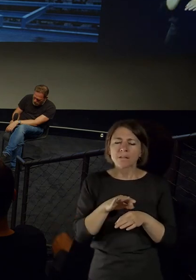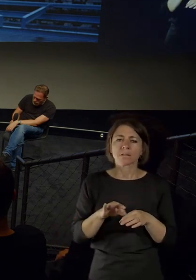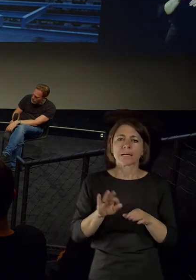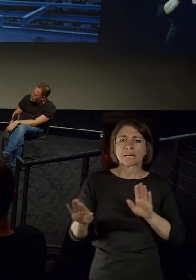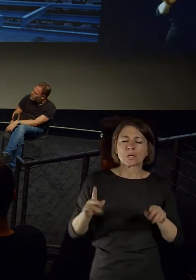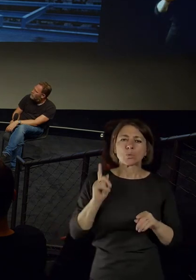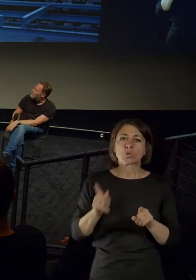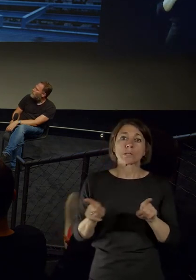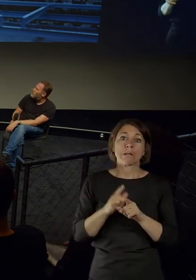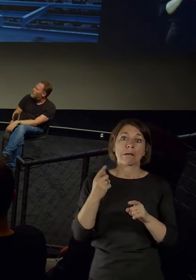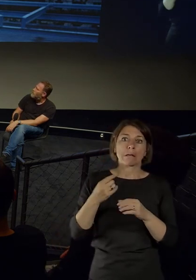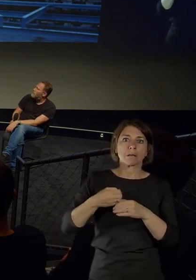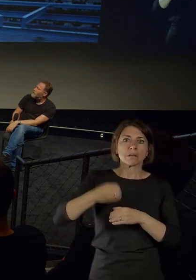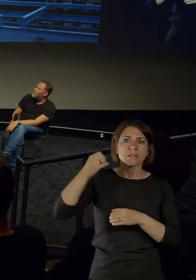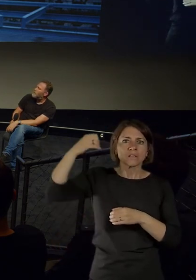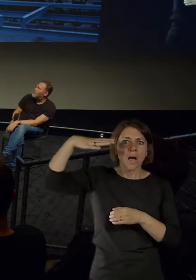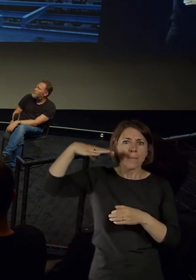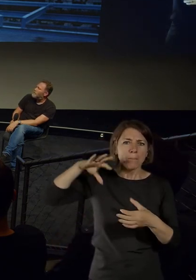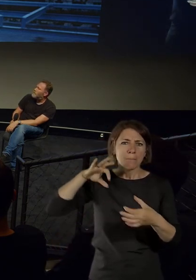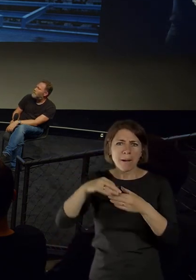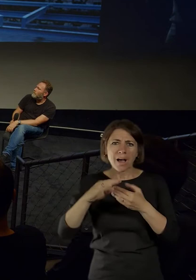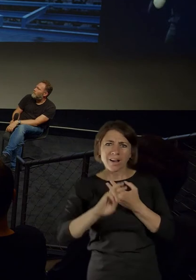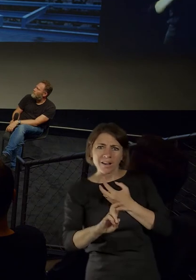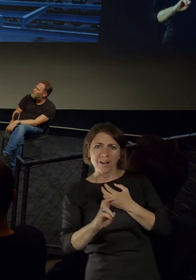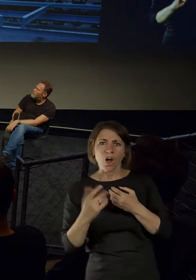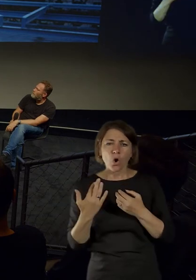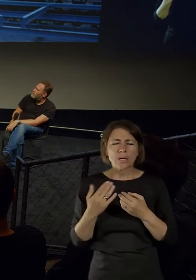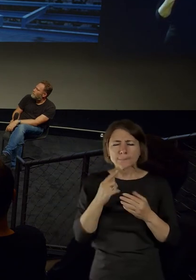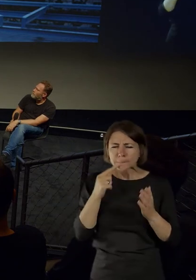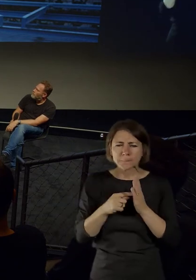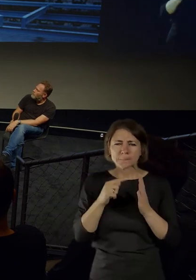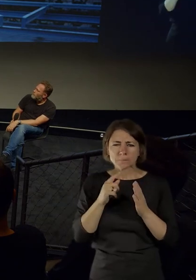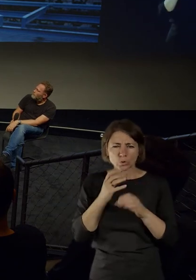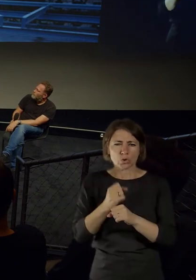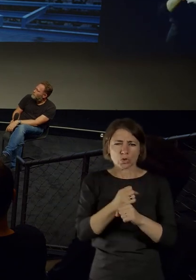pravidel pro uliční stavební čáry. Takže já mám vlastně poměrně dané, obzvlášť když vstupuji do stabilizovaného území,